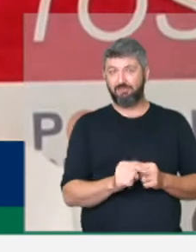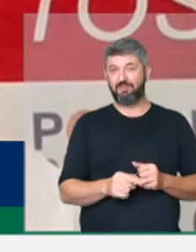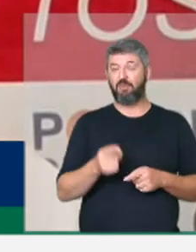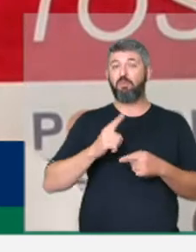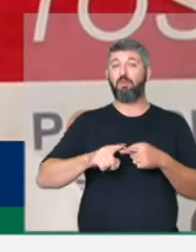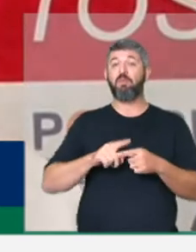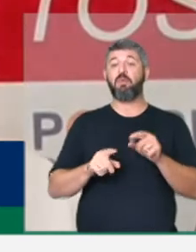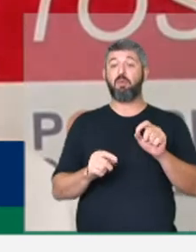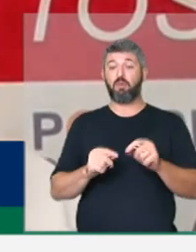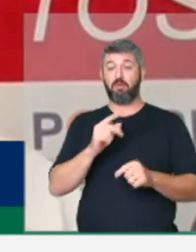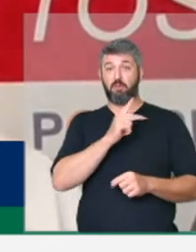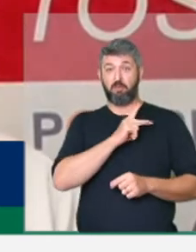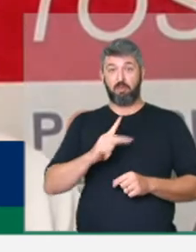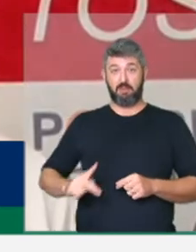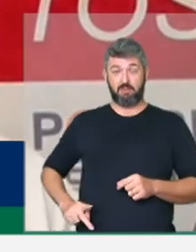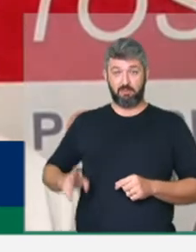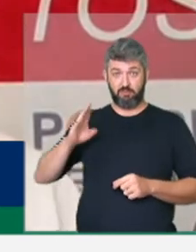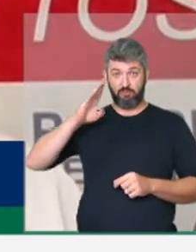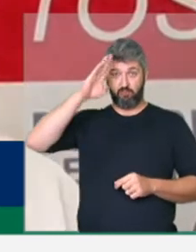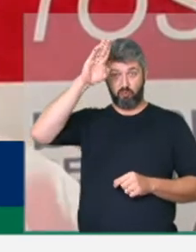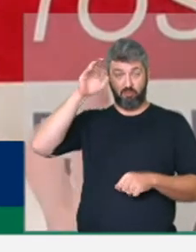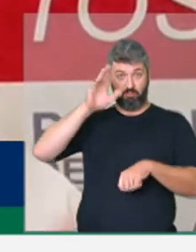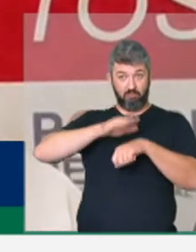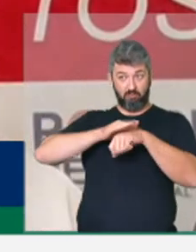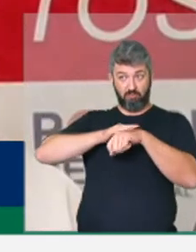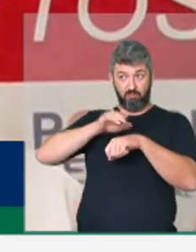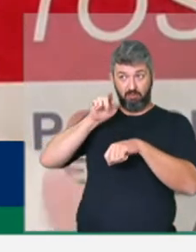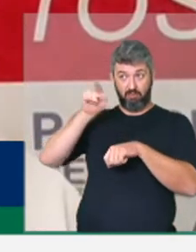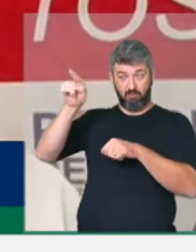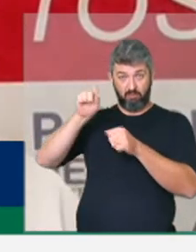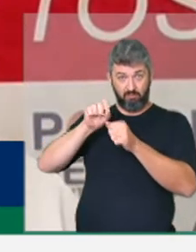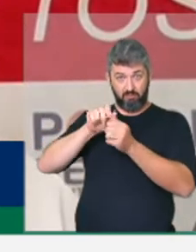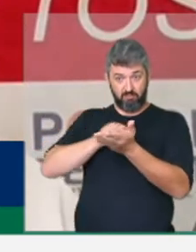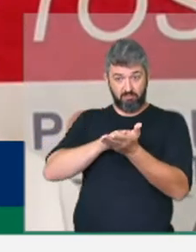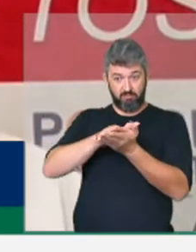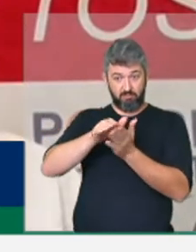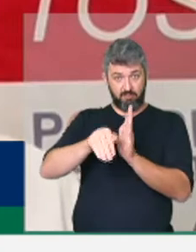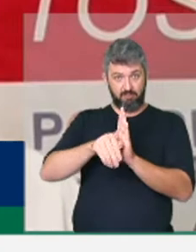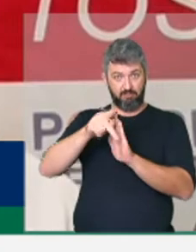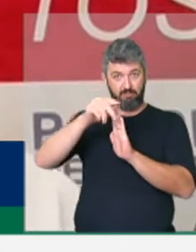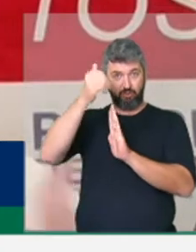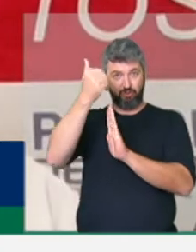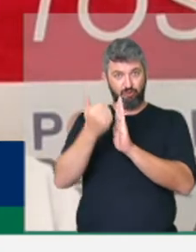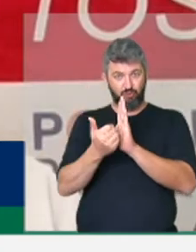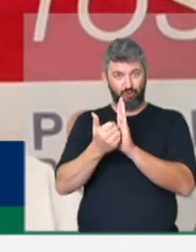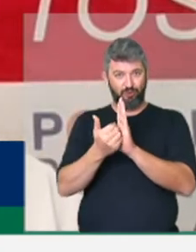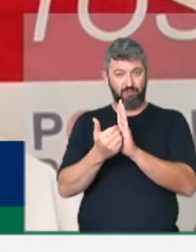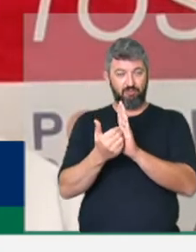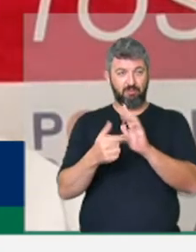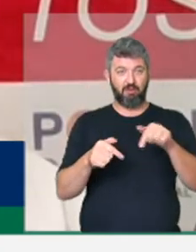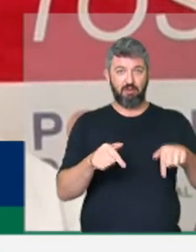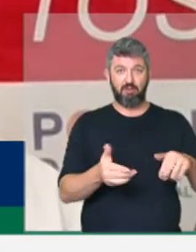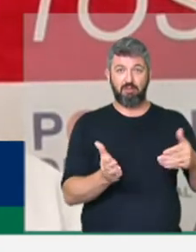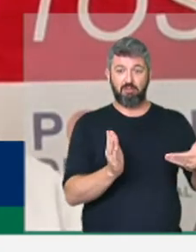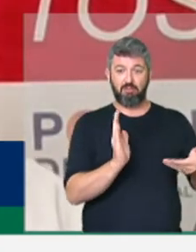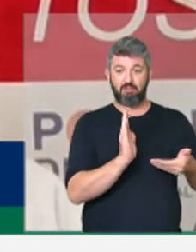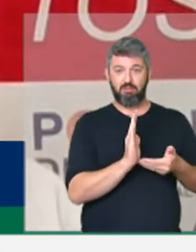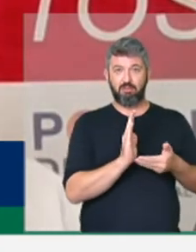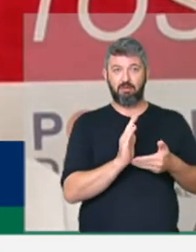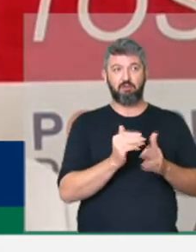15, 20, PARA 70, 80%, NÓS SOMOS MAIS REALISTAS DO QUE O REI. ENTÃO QUE O PRESIDENTE BOLSONARO DESSES DESCONTO, SE É TÃO IMPORTANTE O GOVERNO QUE FIZESSE, NÃO, MAS O